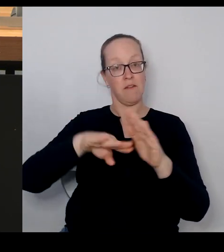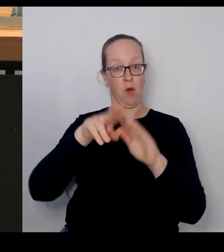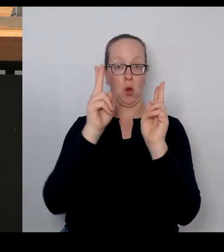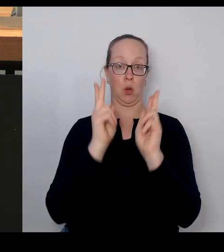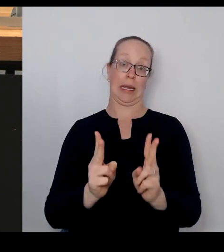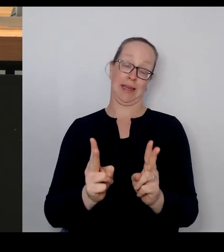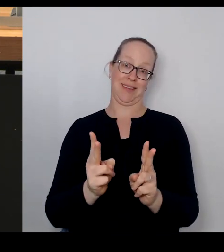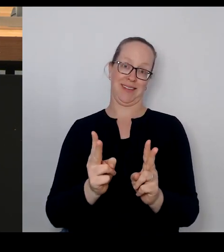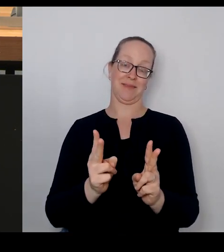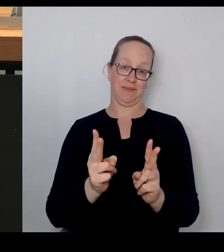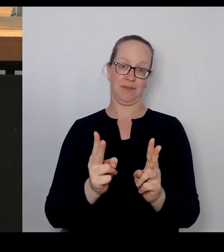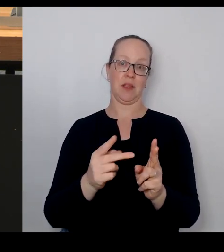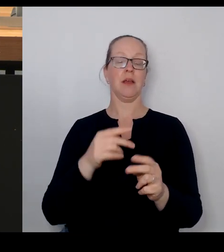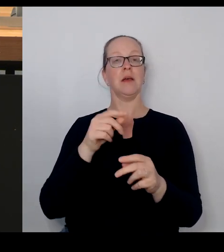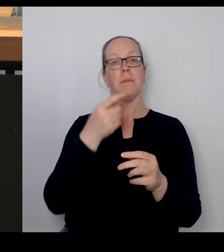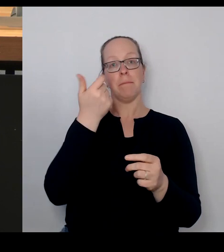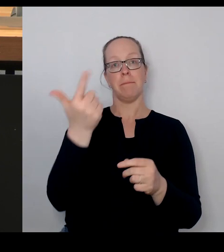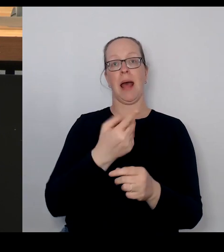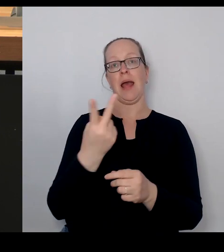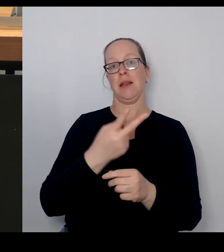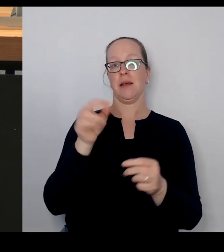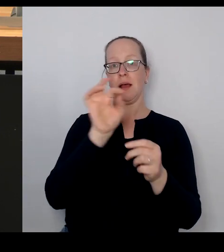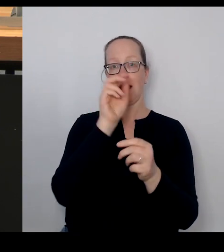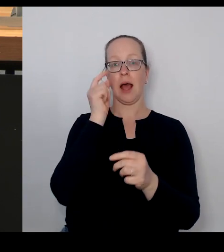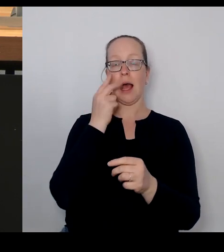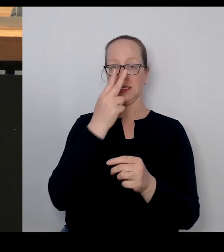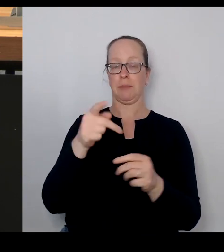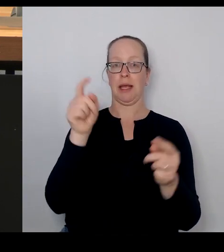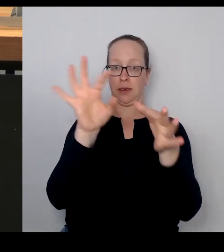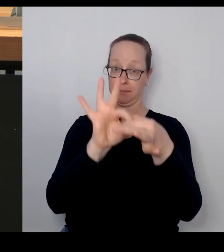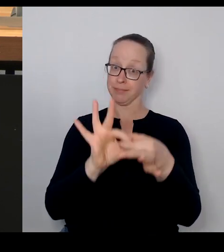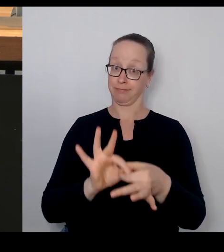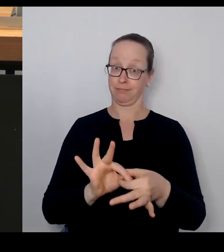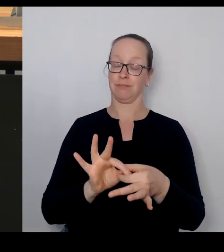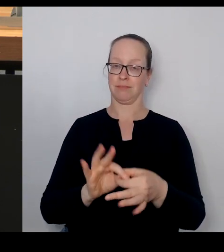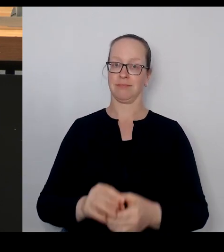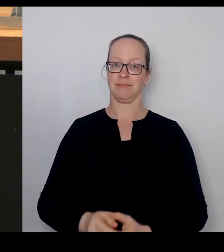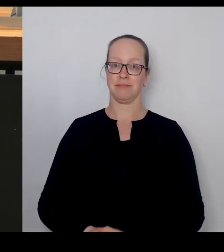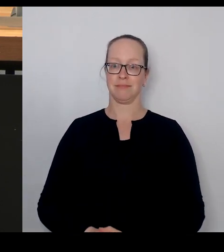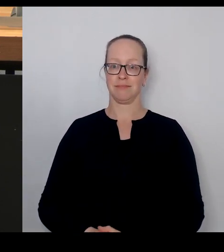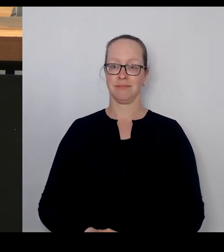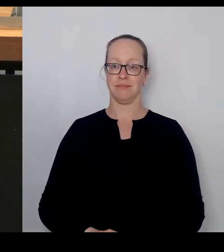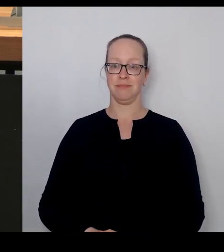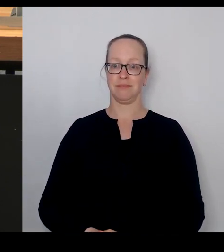Und ja, hierbei müssen wir natürlich auch über den richtigen Weg sprechen auch über die Kosten.